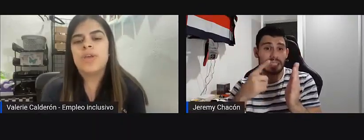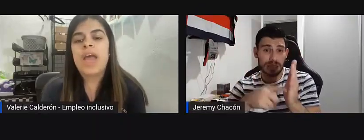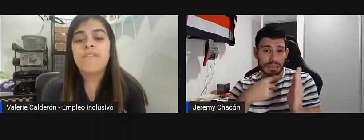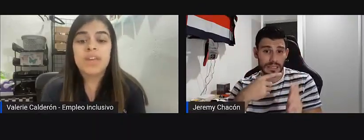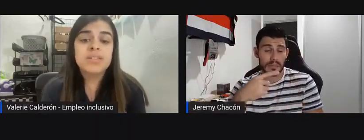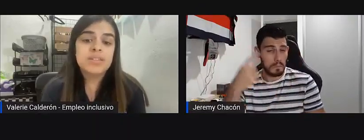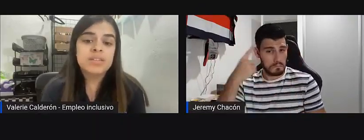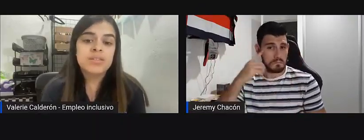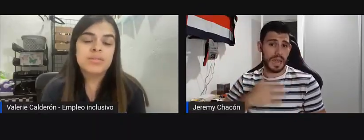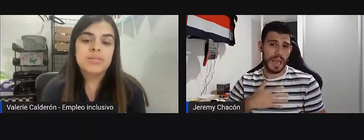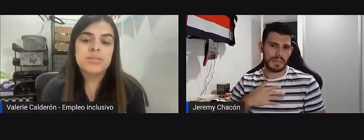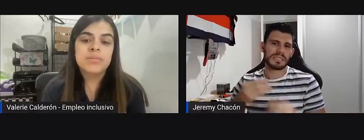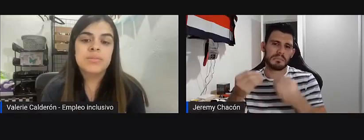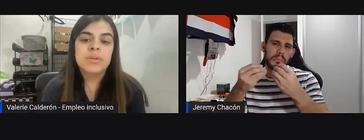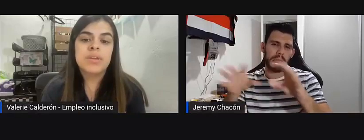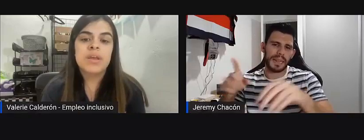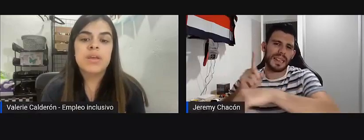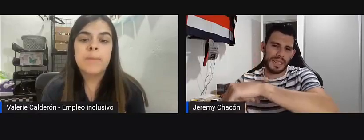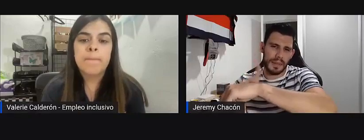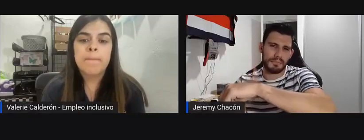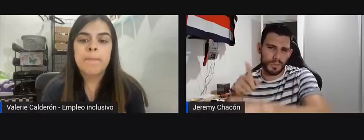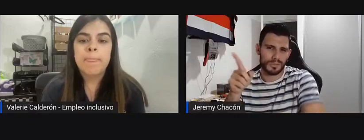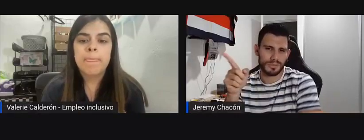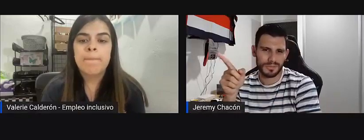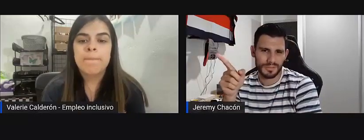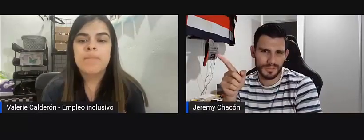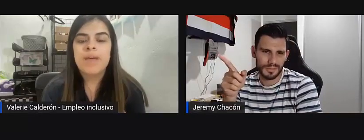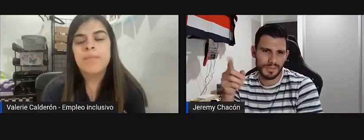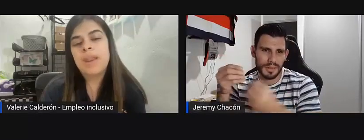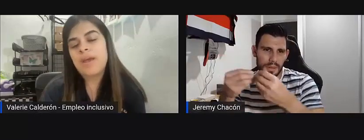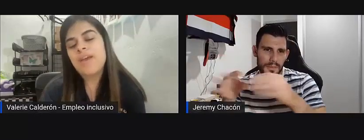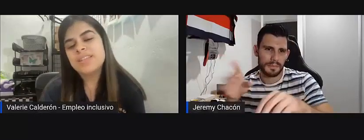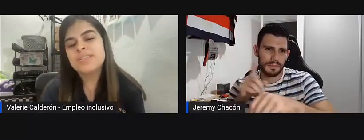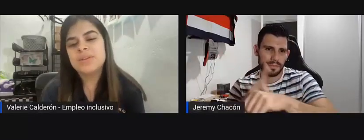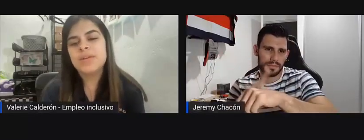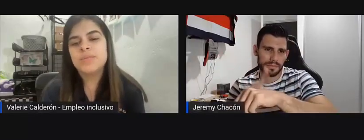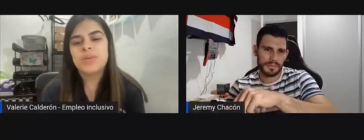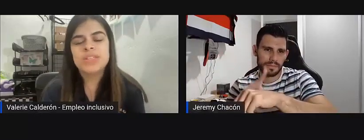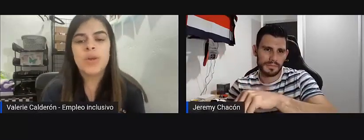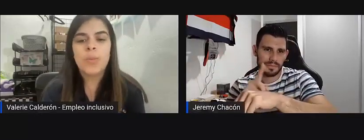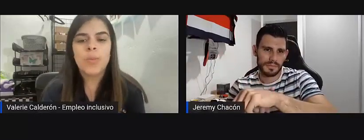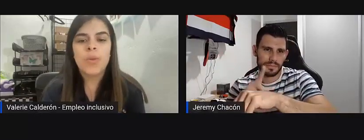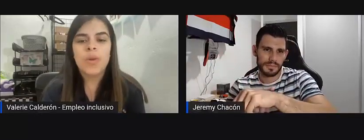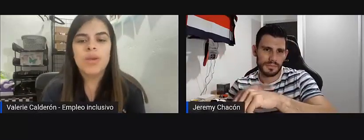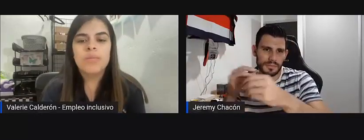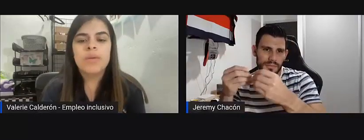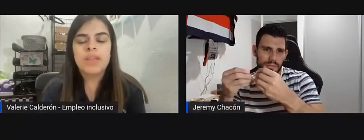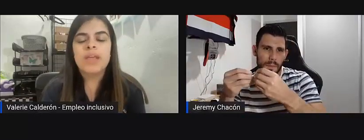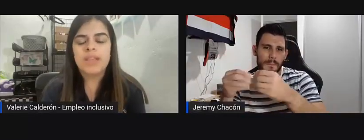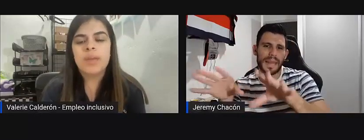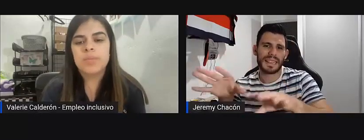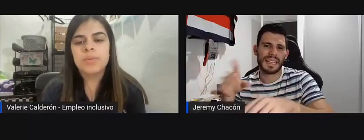a veces verdad para a veces verdad puede ser como pérdida de tiempo